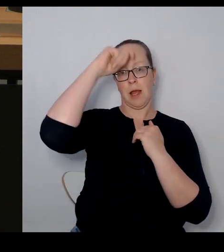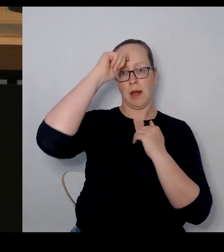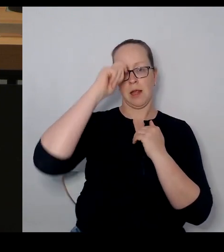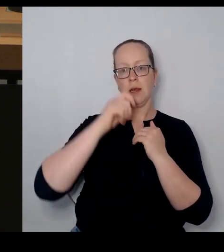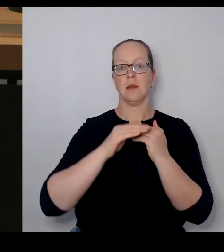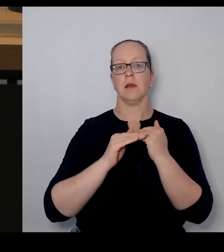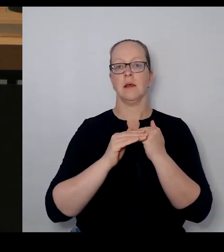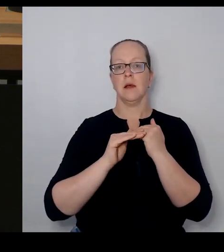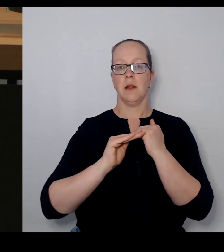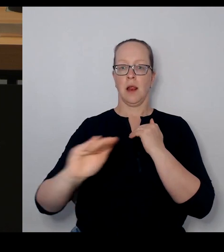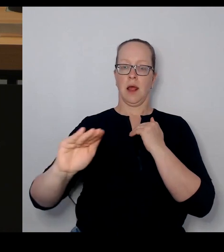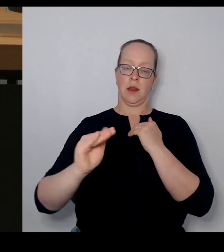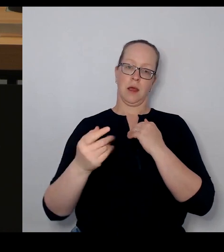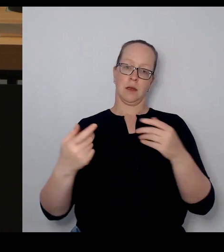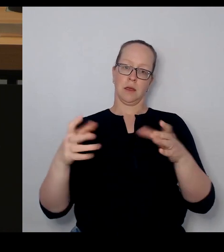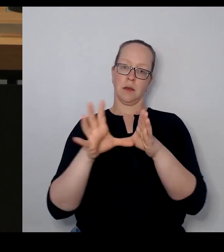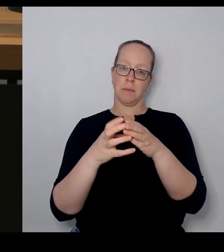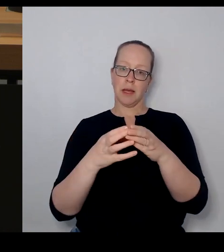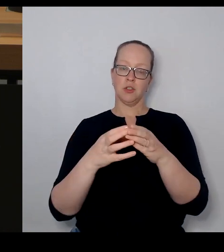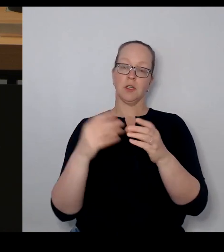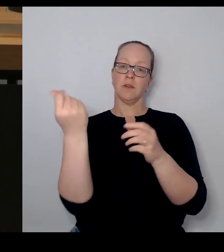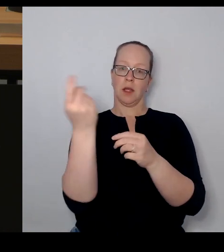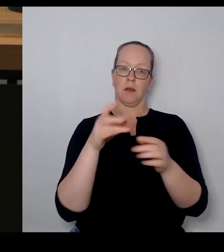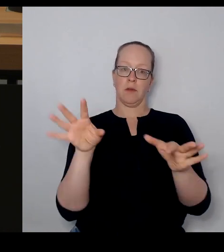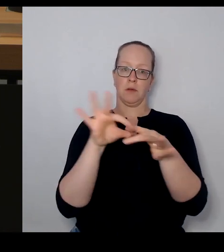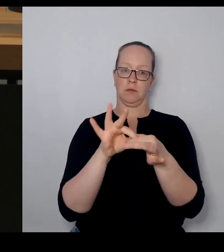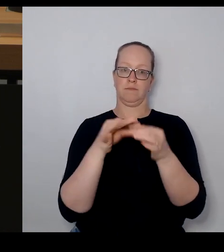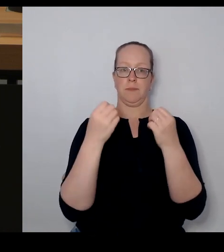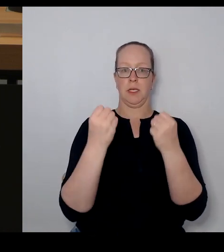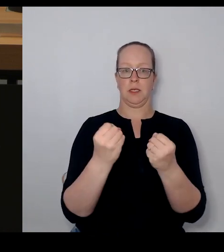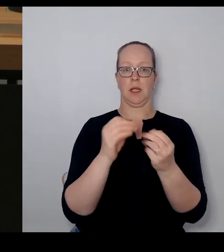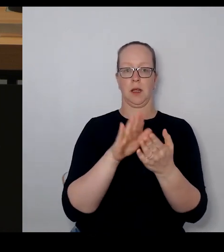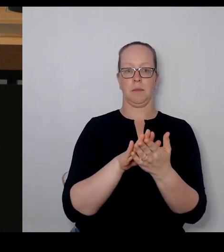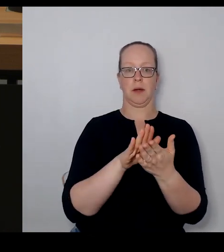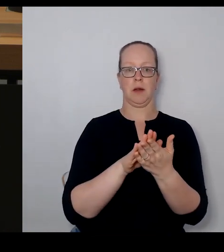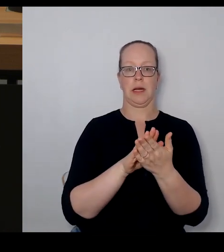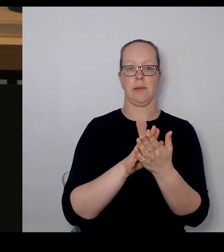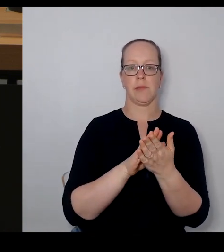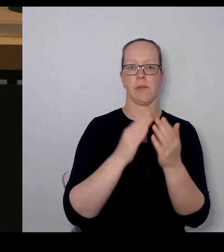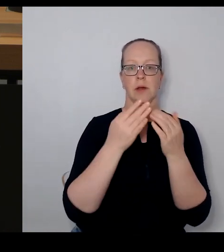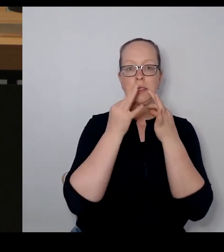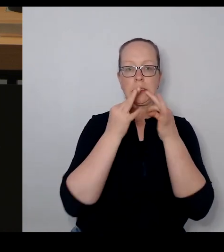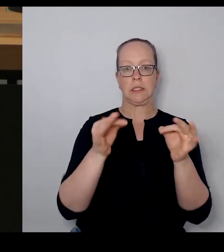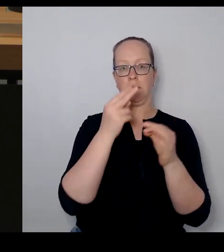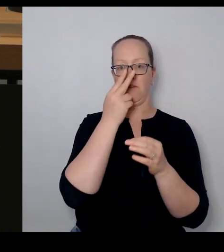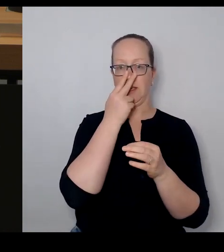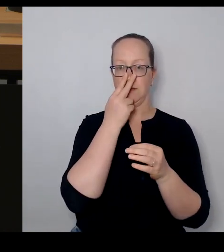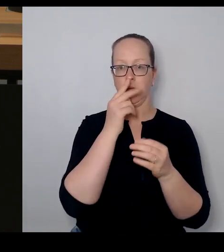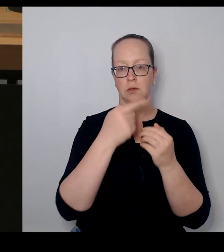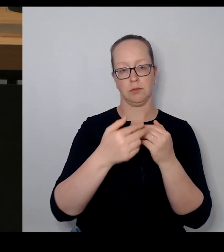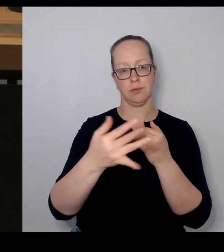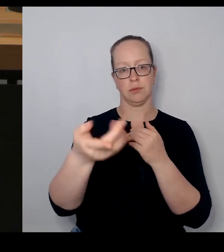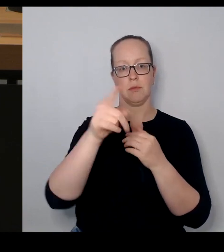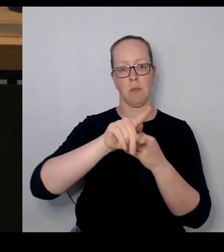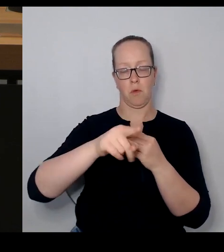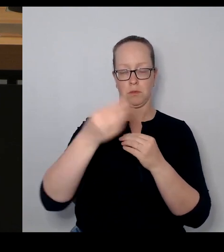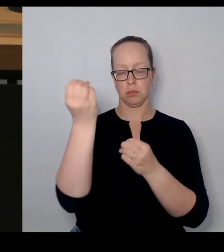Tarifpartner klären. Dazu gehören auch Fragen des Empfänger kreises der Hauptstadtzulage. Diese Verhandlungen Verhandlungen müssen wir zunächst abwarten.